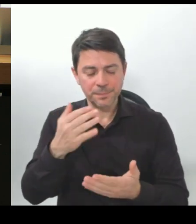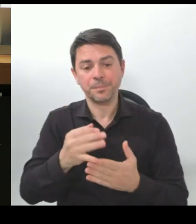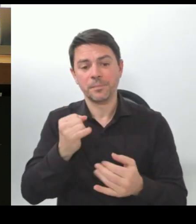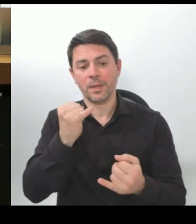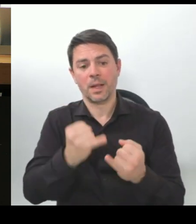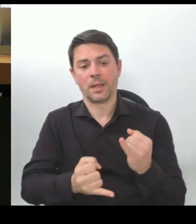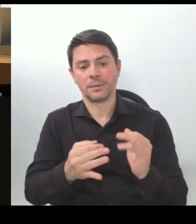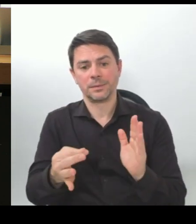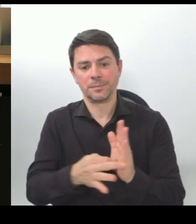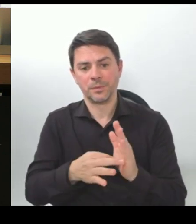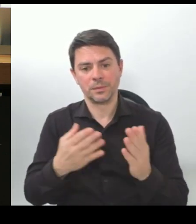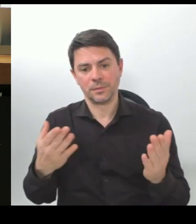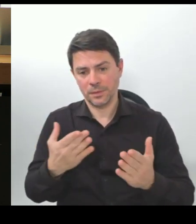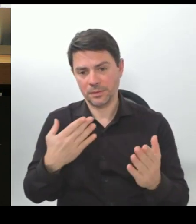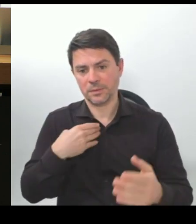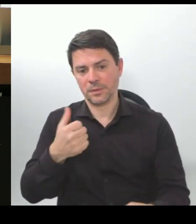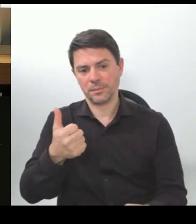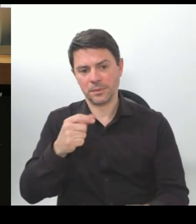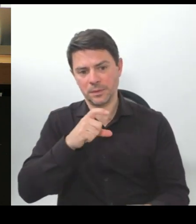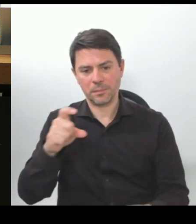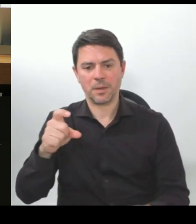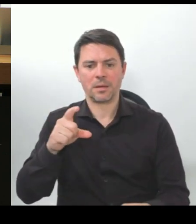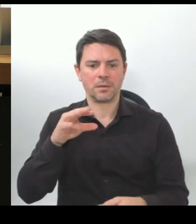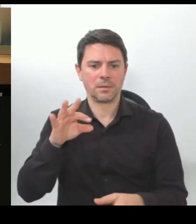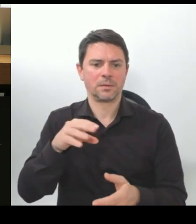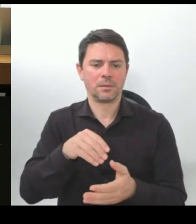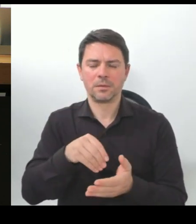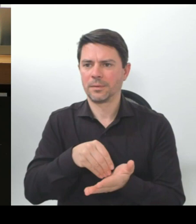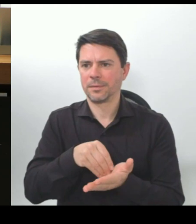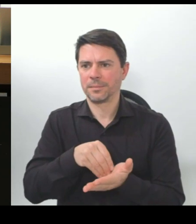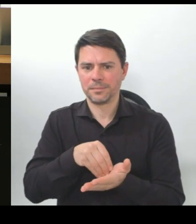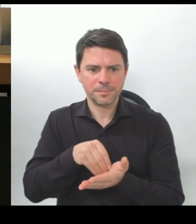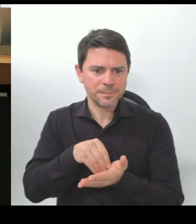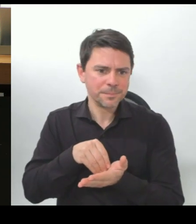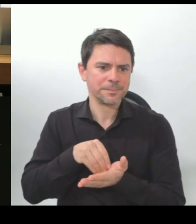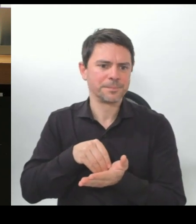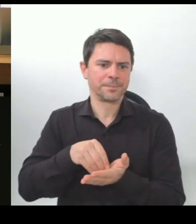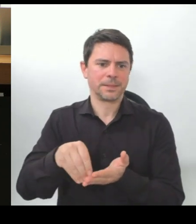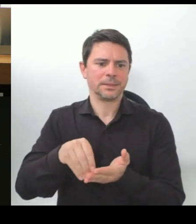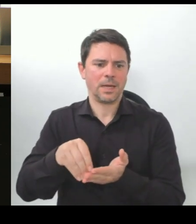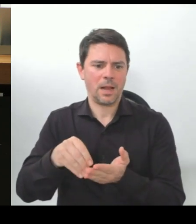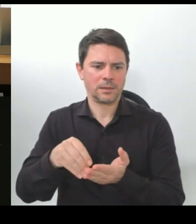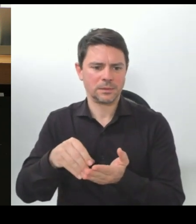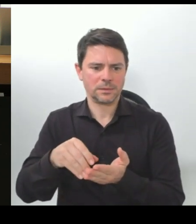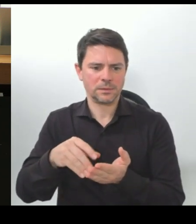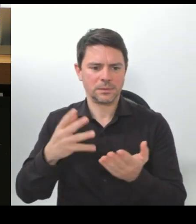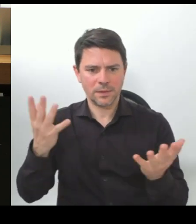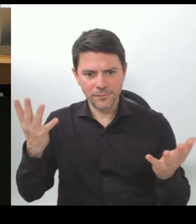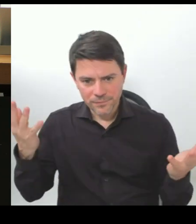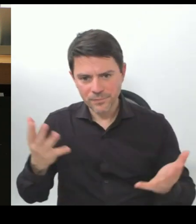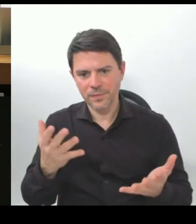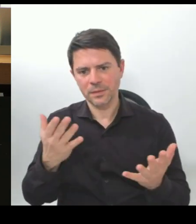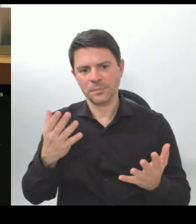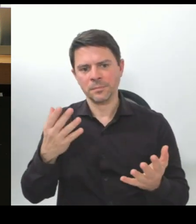etwas regeln zu wollen, am Ende ist auf der einen Seite kann man das immer machen und muss auch immer mit diskutiert werden.